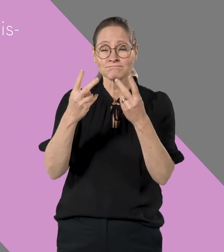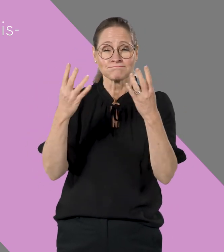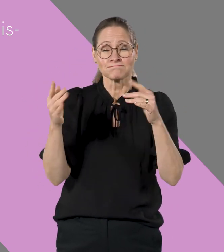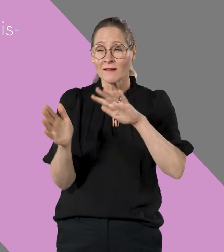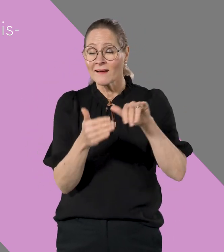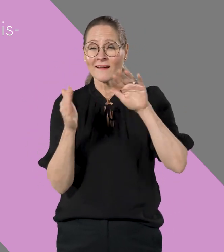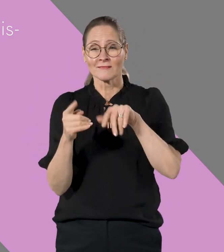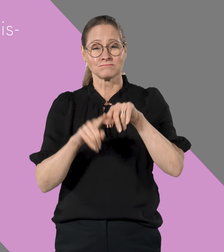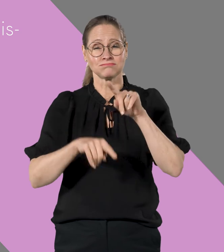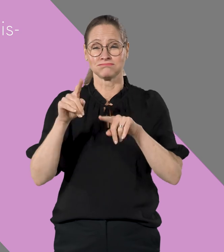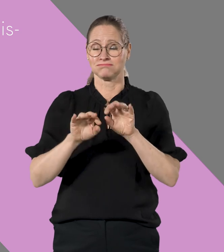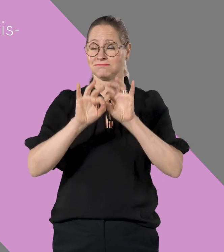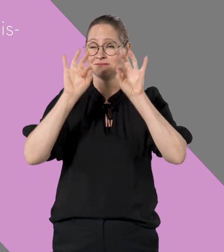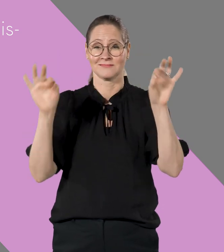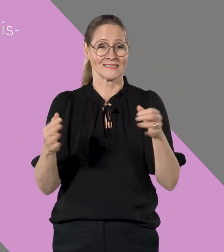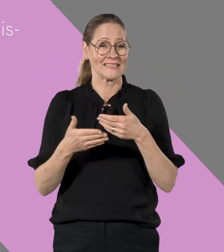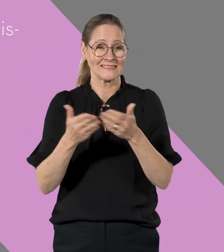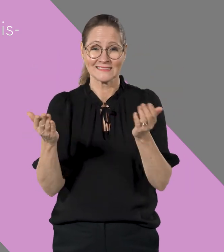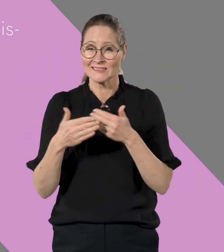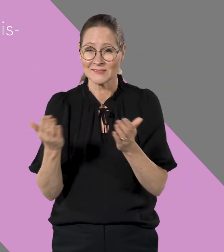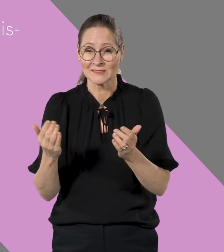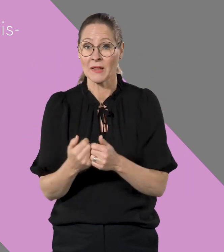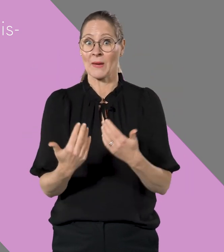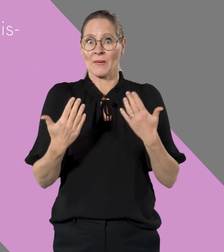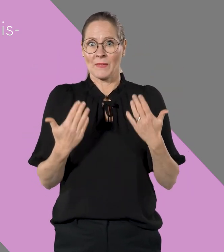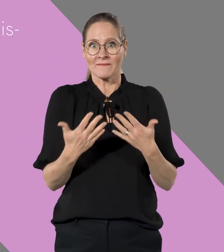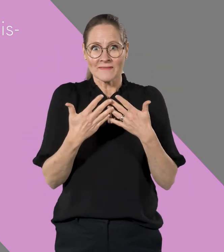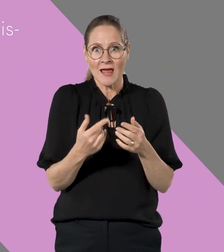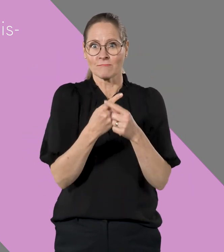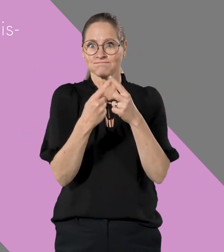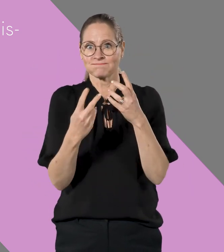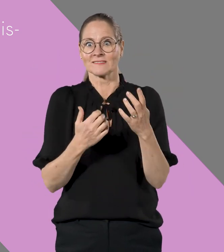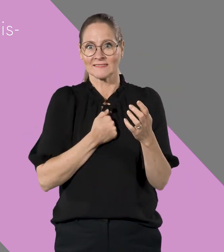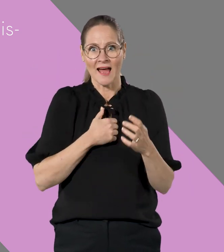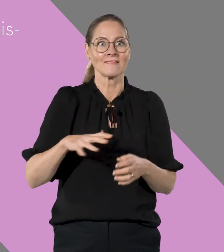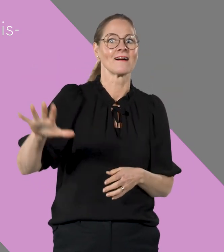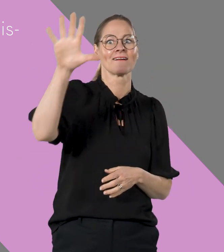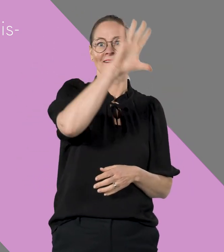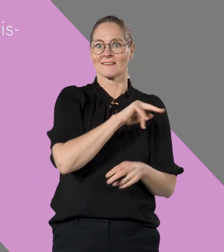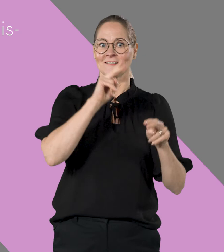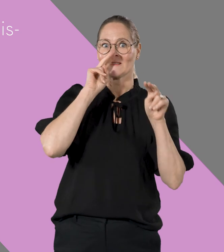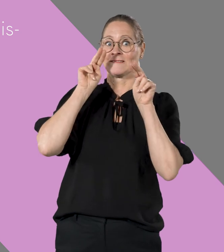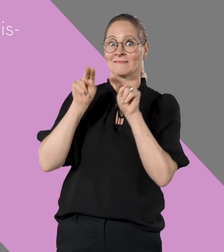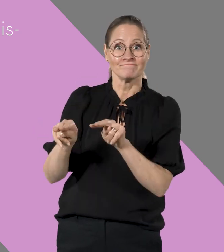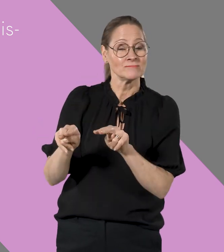toinen toistaan mahtavampia esityksiä. Nyt yhä useampi niistä on myös koko kansan nähtävillä, -